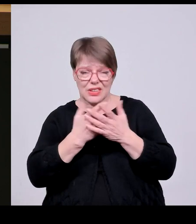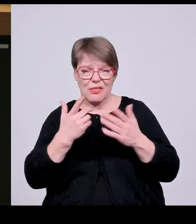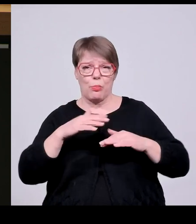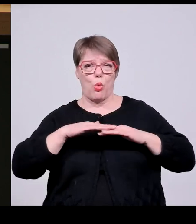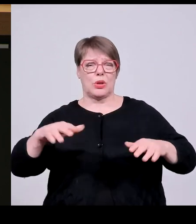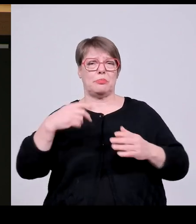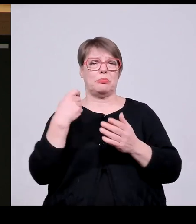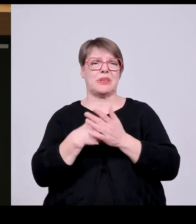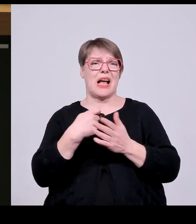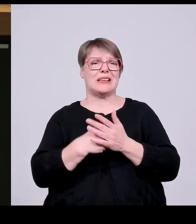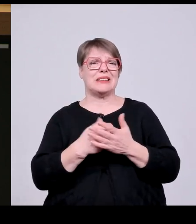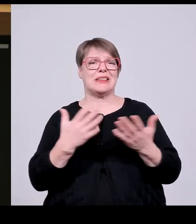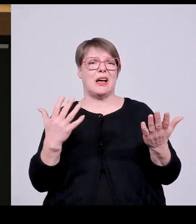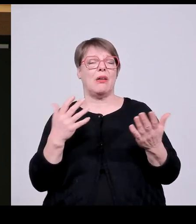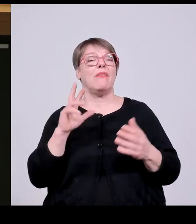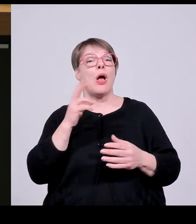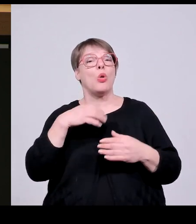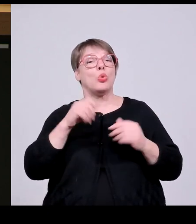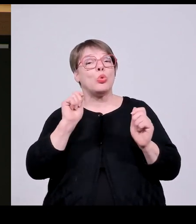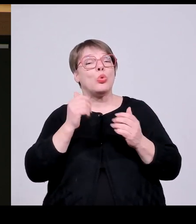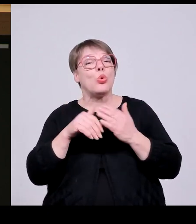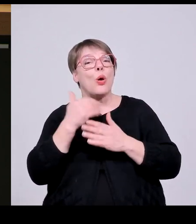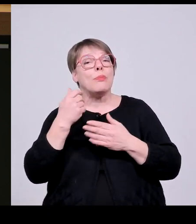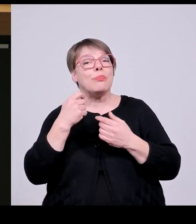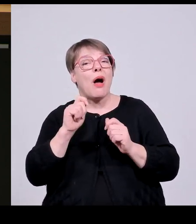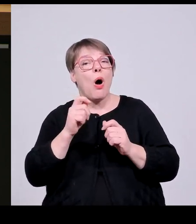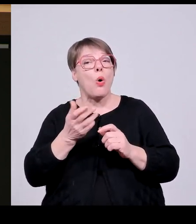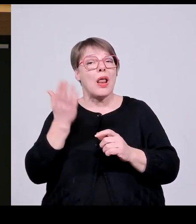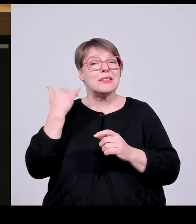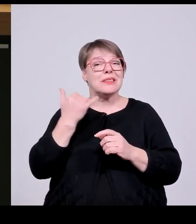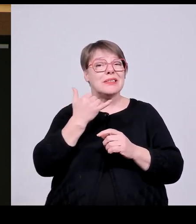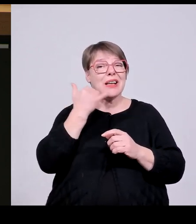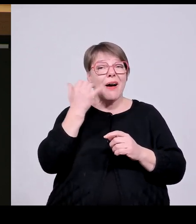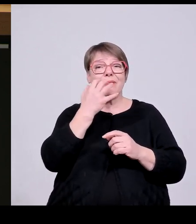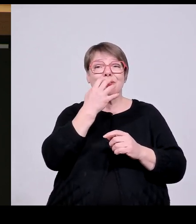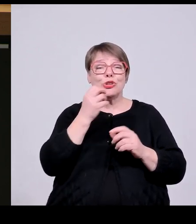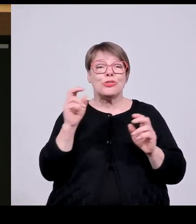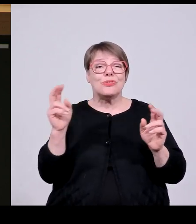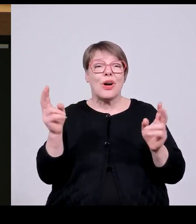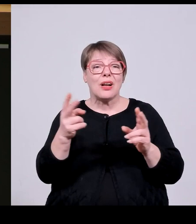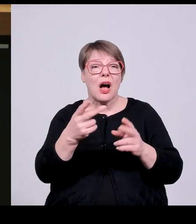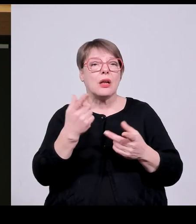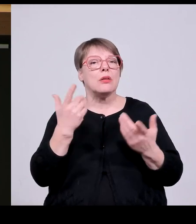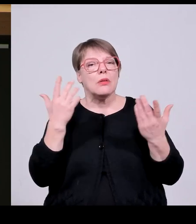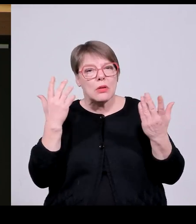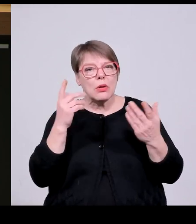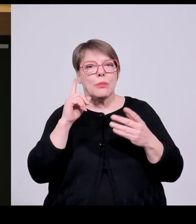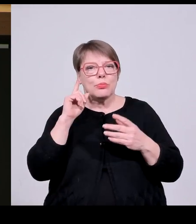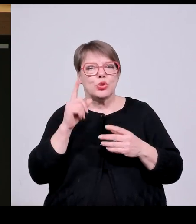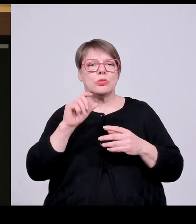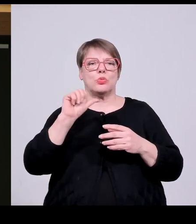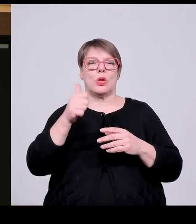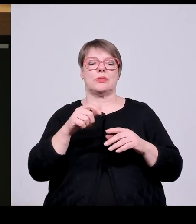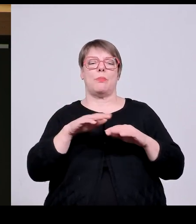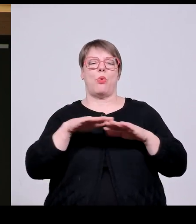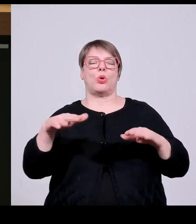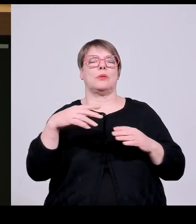sie leider weiter für das Grundrecht auf unendliche Renditen. Wir als Rot-Grün-Rot dagegen stehen weiterhin für den sozial